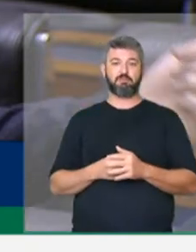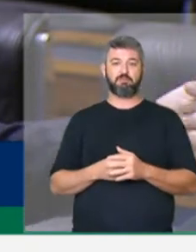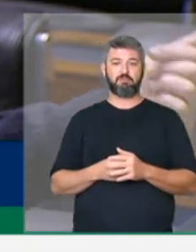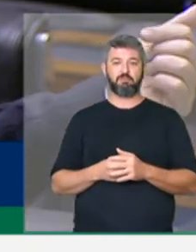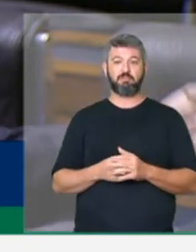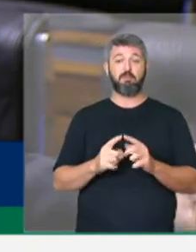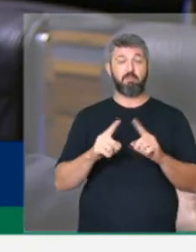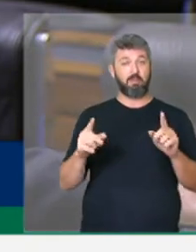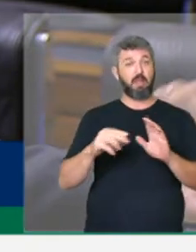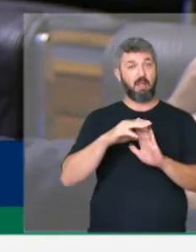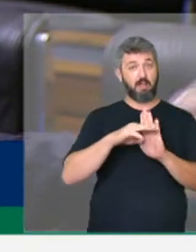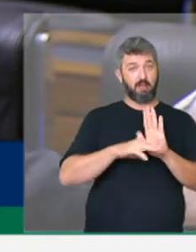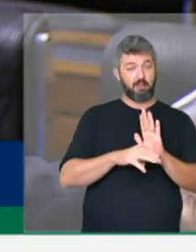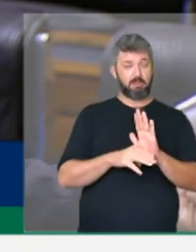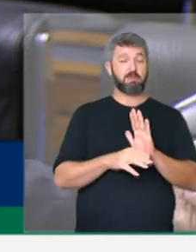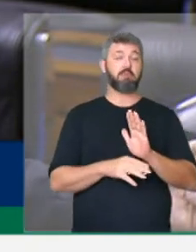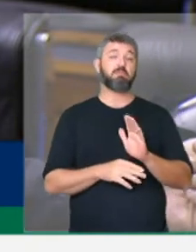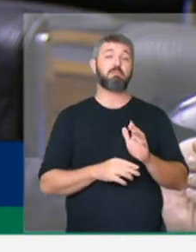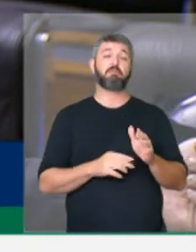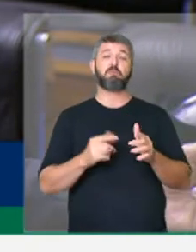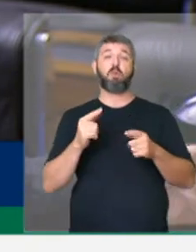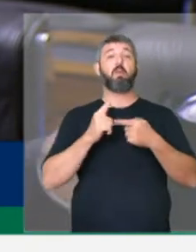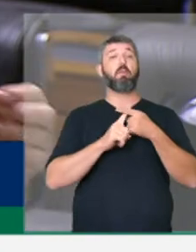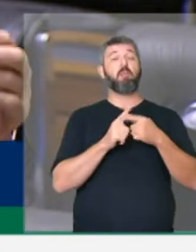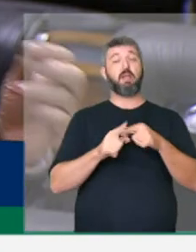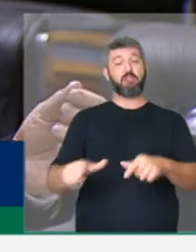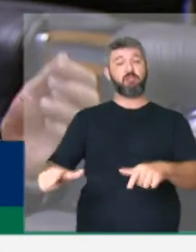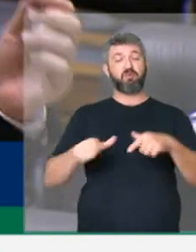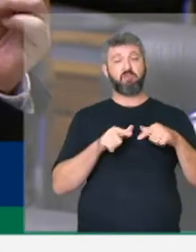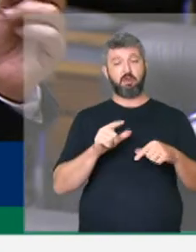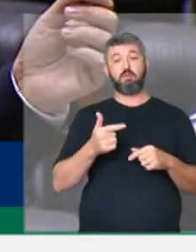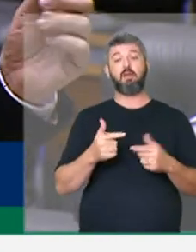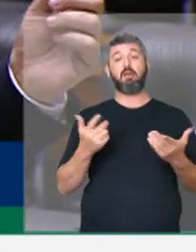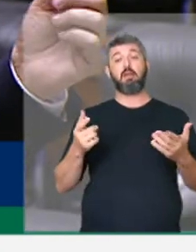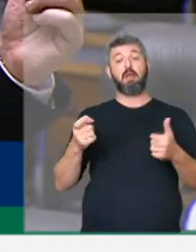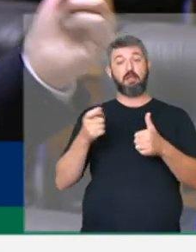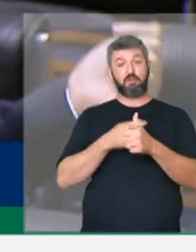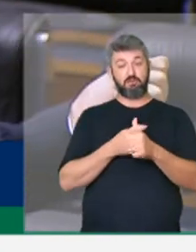RECEBIDO A CERTIFICAÇÃO E A EMPRESA TER SOBREVIVIDO. SEGUNDO. HÁ DE SE CONSIDERAR O PERÍODO INFLACIONÁRIO.